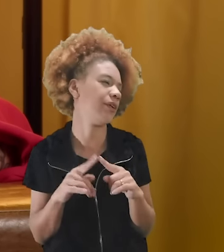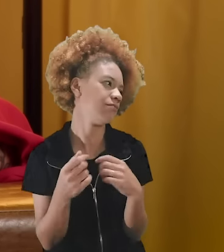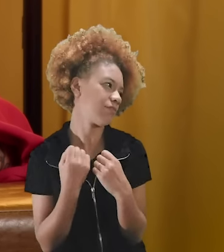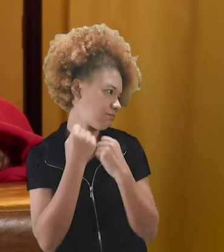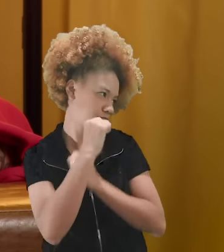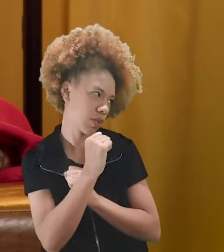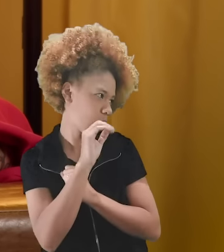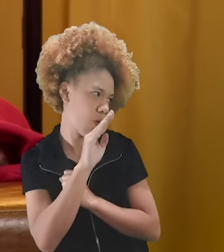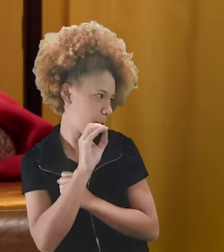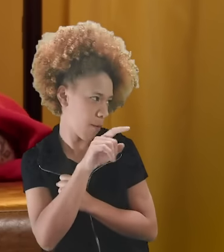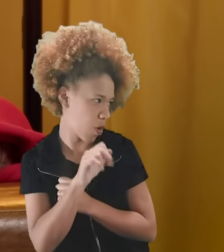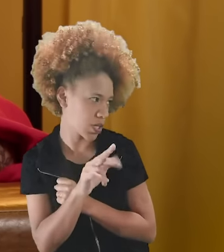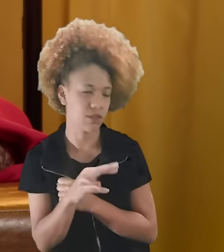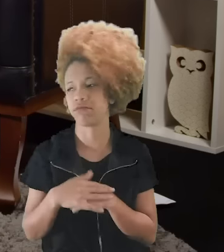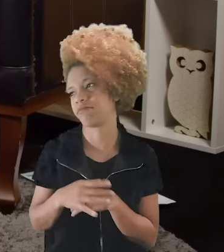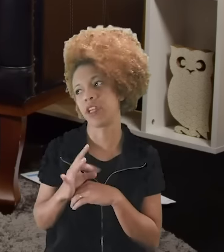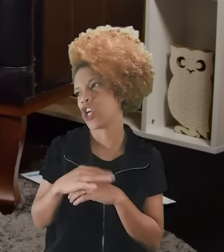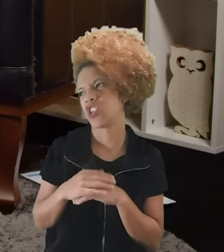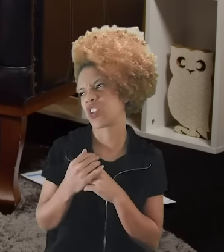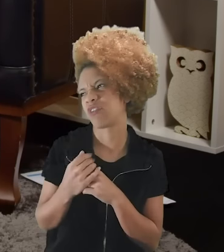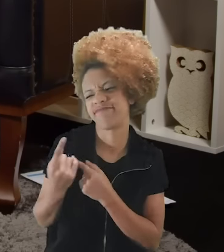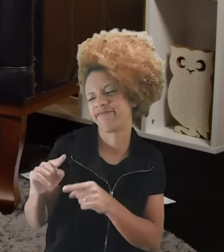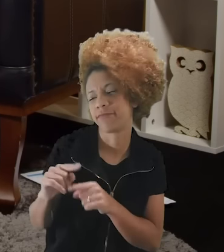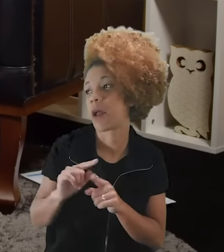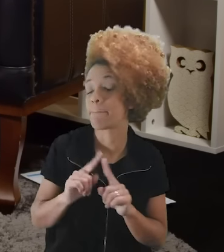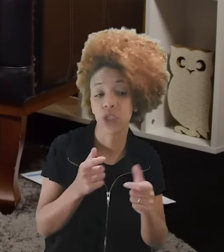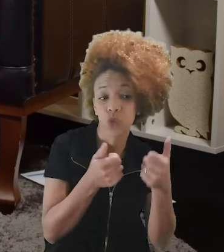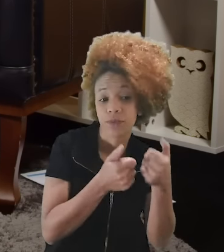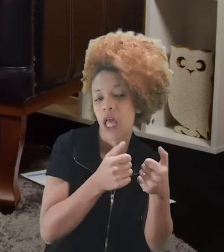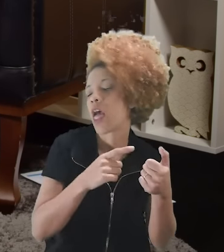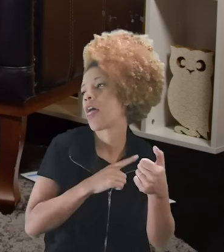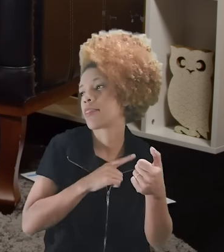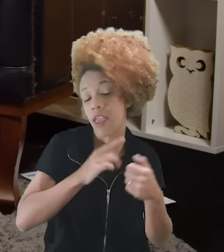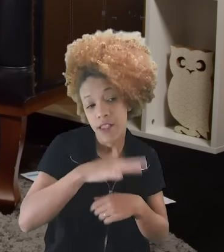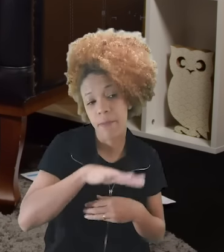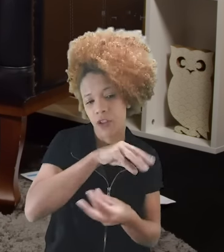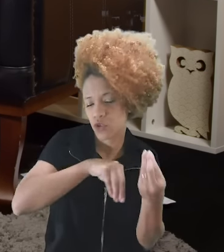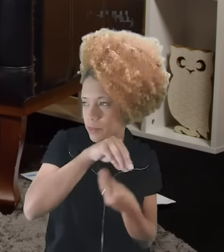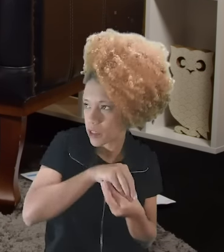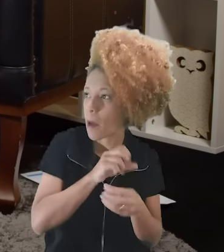eu digo Box assim assim só só tiração nos games a gente tem esse espaço do campeonato misto que se